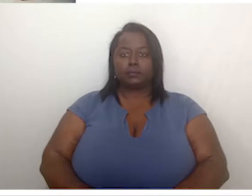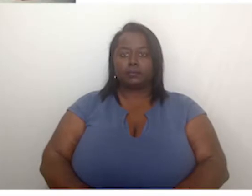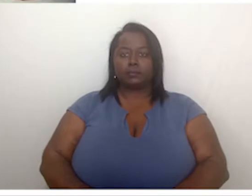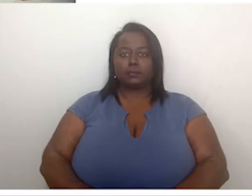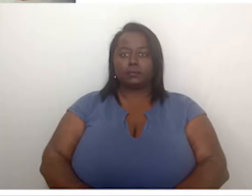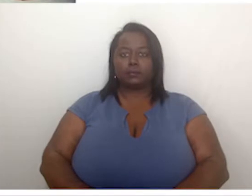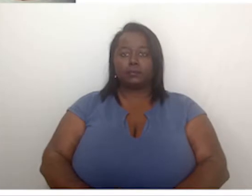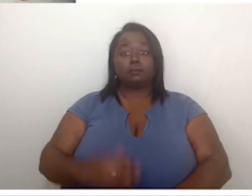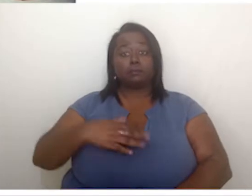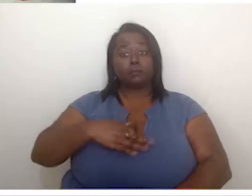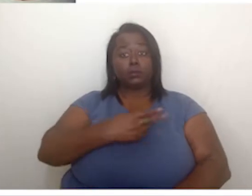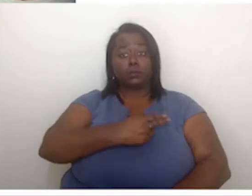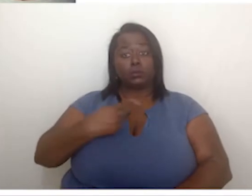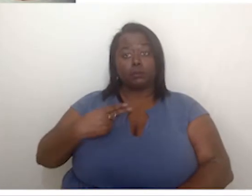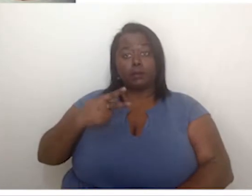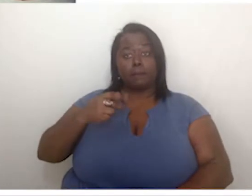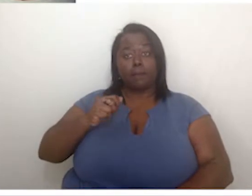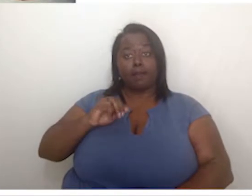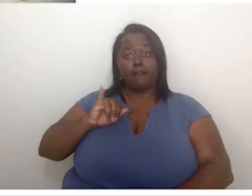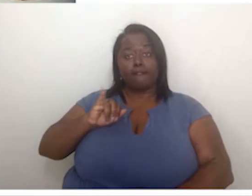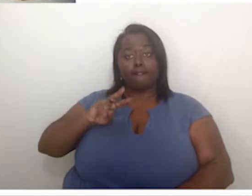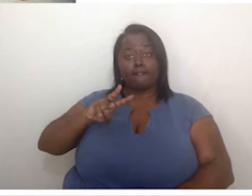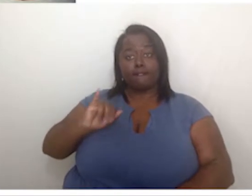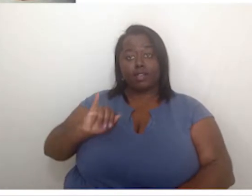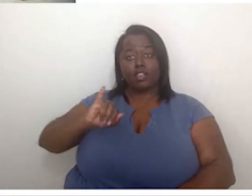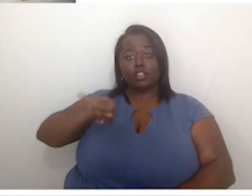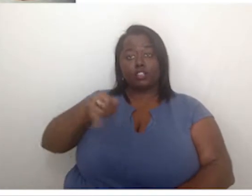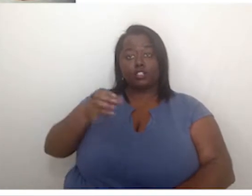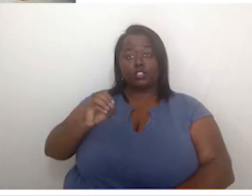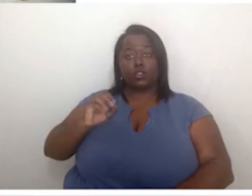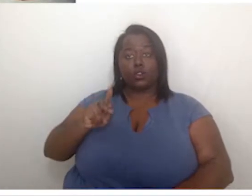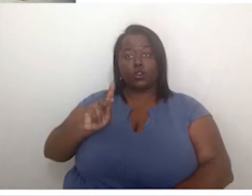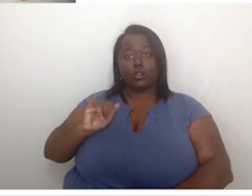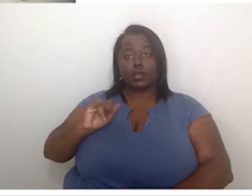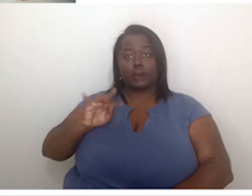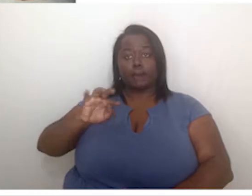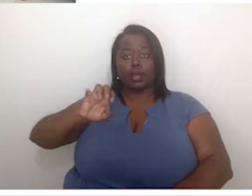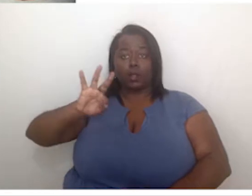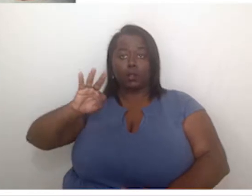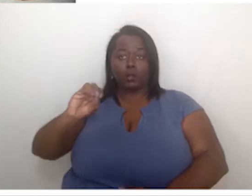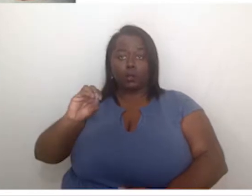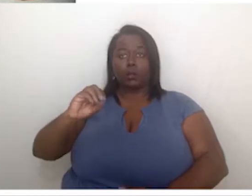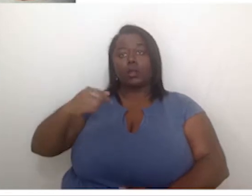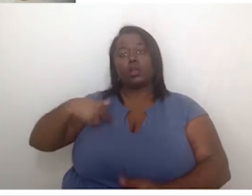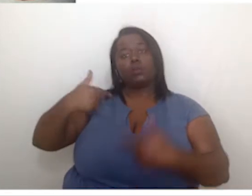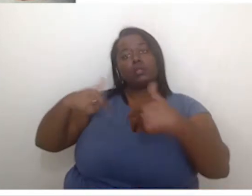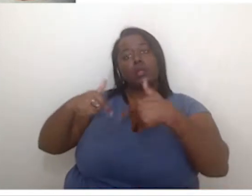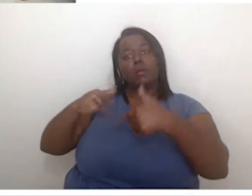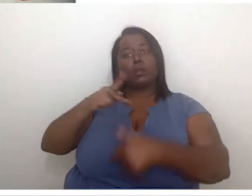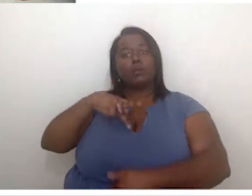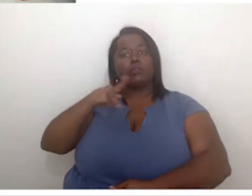Mi nombre es Päivi Aarreniemi-Jokipelto, trabajo como profesora titular en Haaga-Helia,